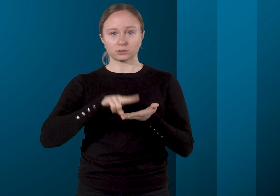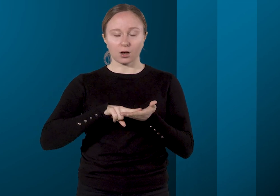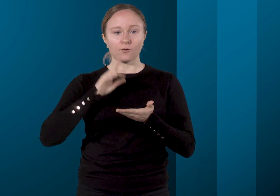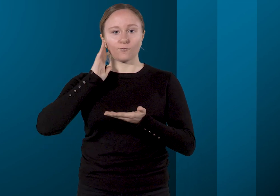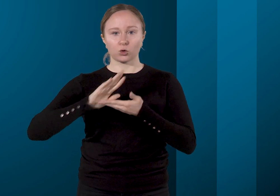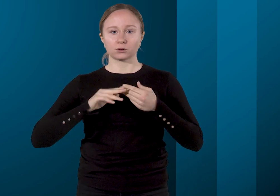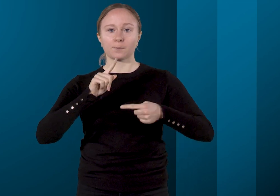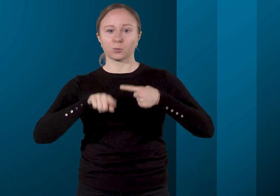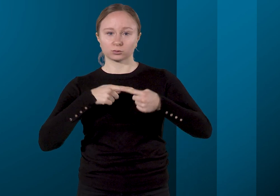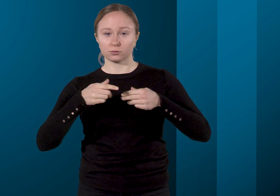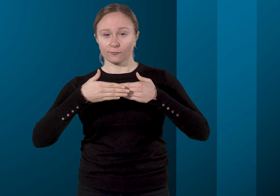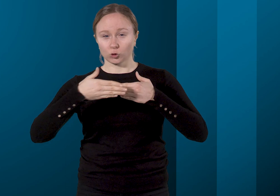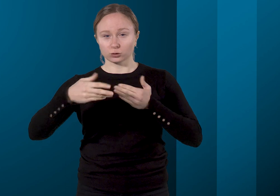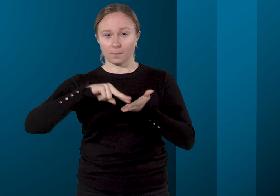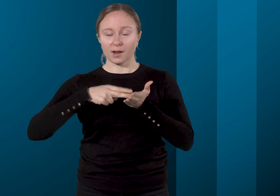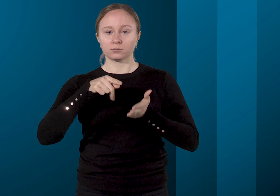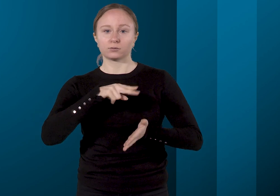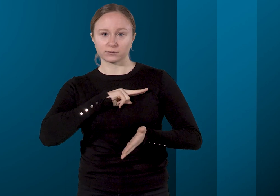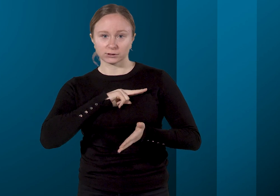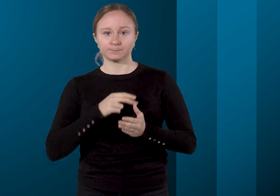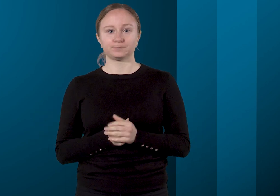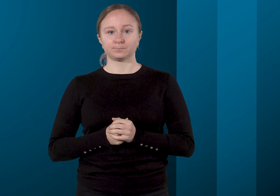sannings- och försoningsprocessens fortsatta planering.